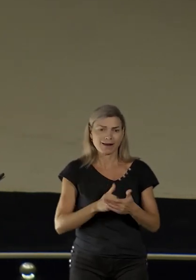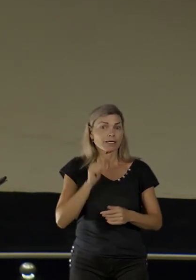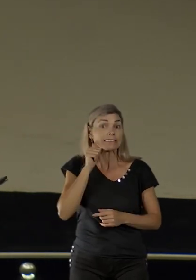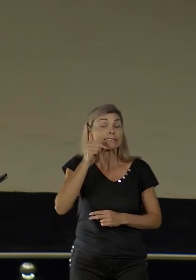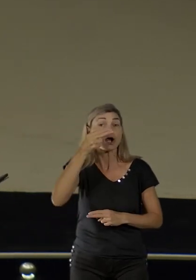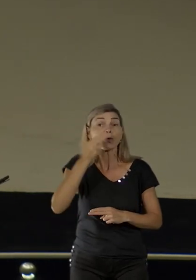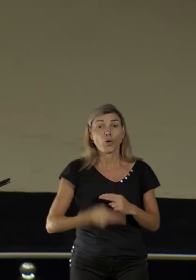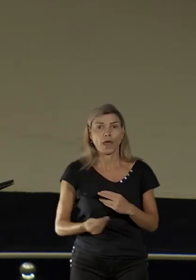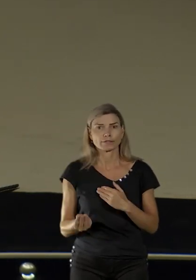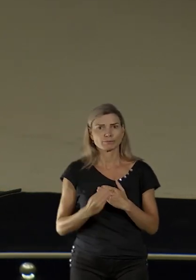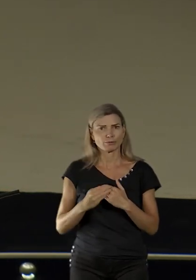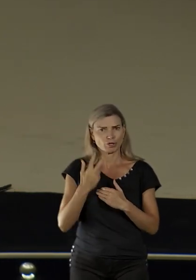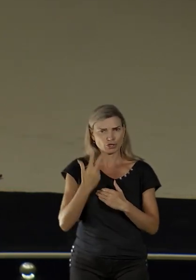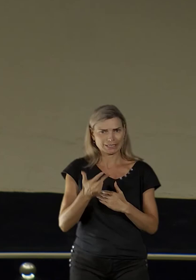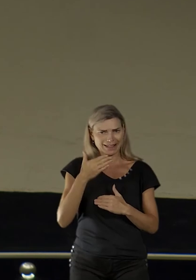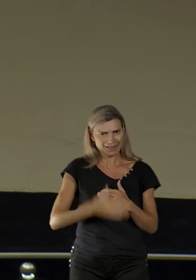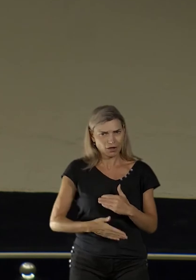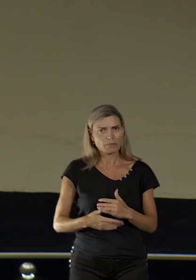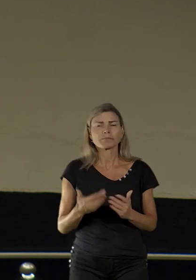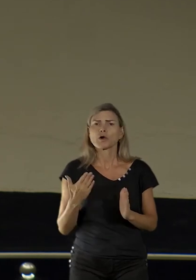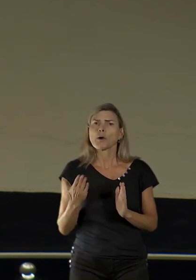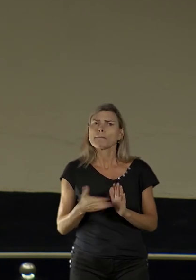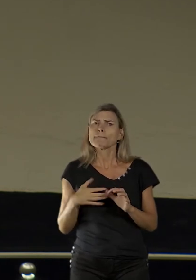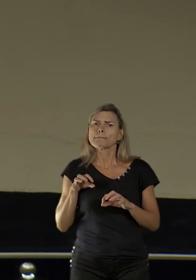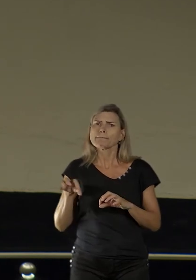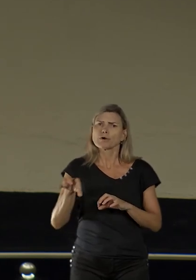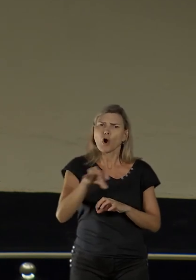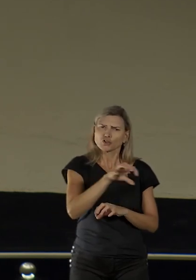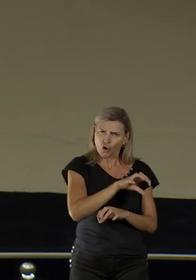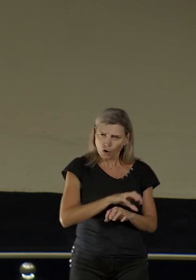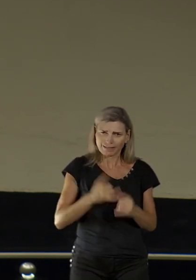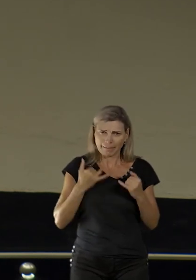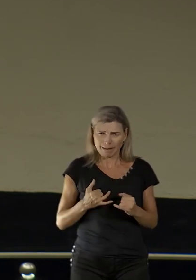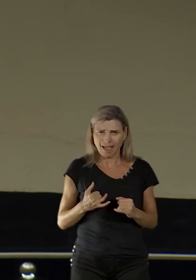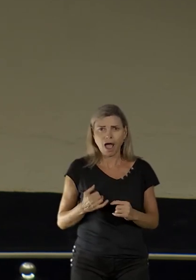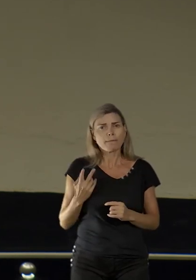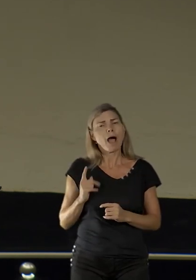"Proč o rozvoji Prahy není v každé lokalitě referendum? Připomínky občanů stejně